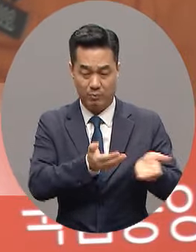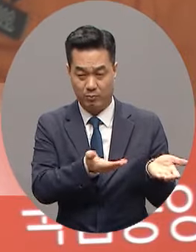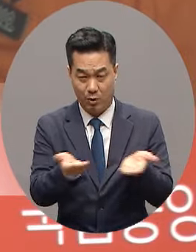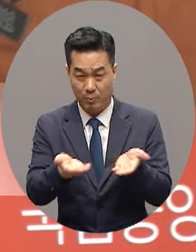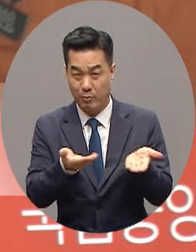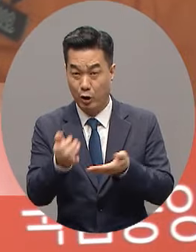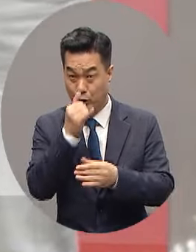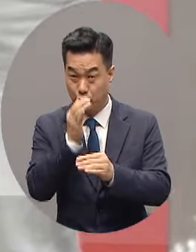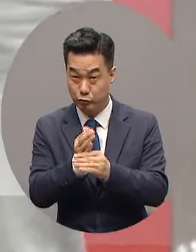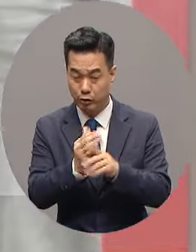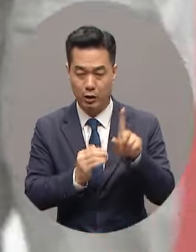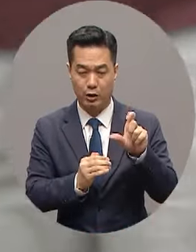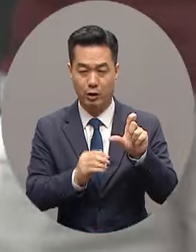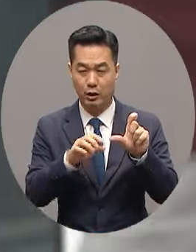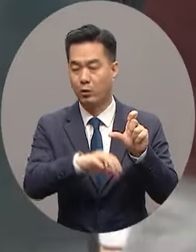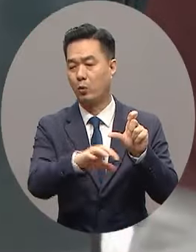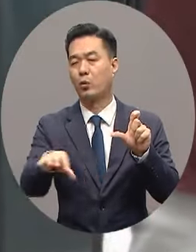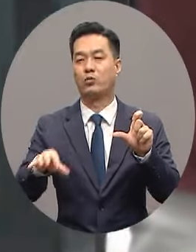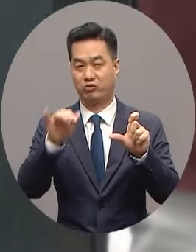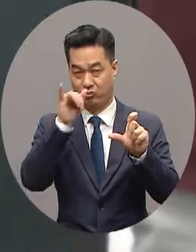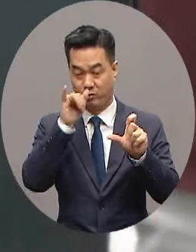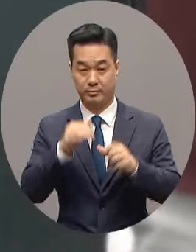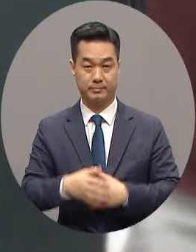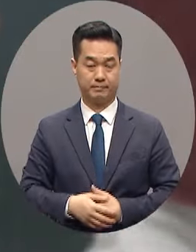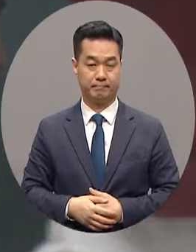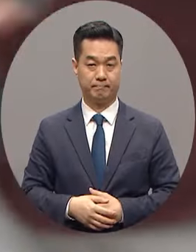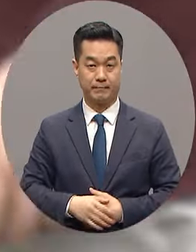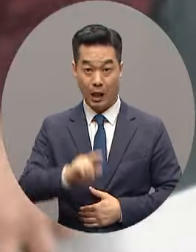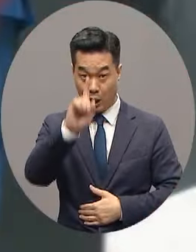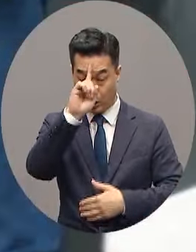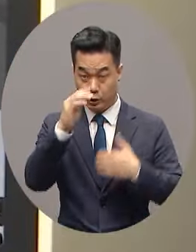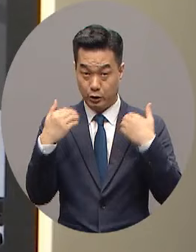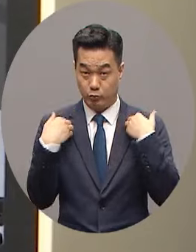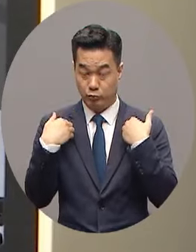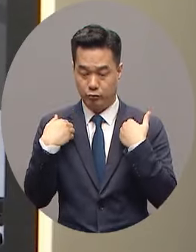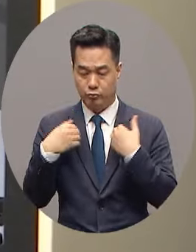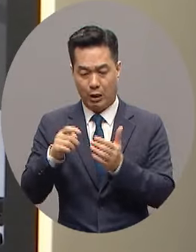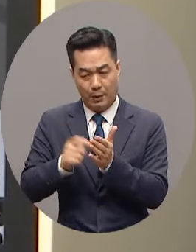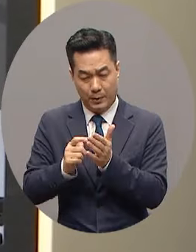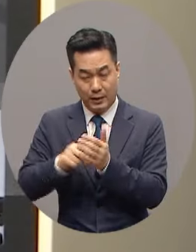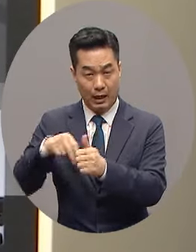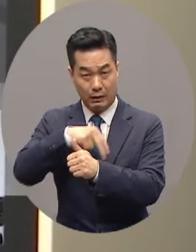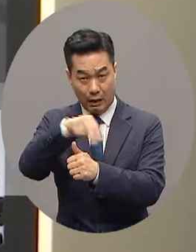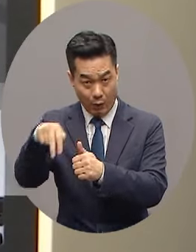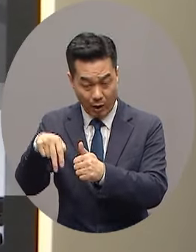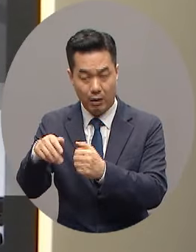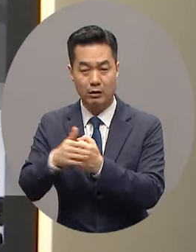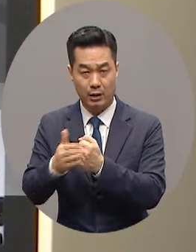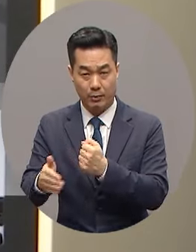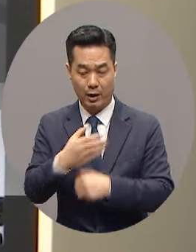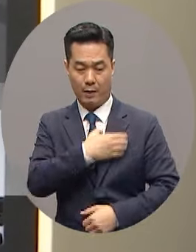제한을 안내하고 있는 권역 응급 의료센터는 15곳으로 늘었습니다.